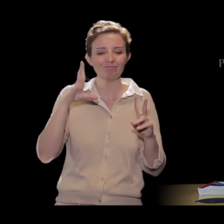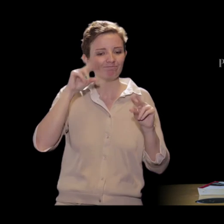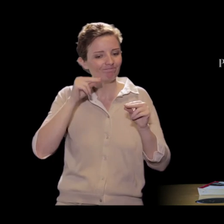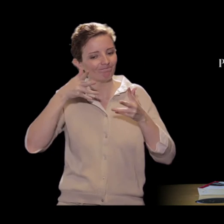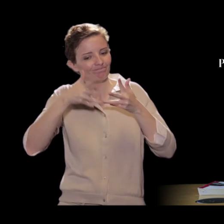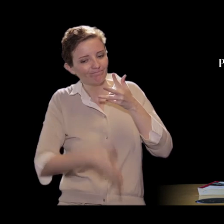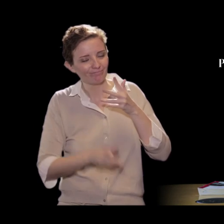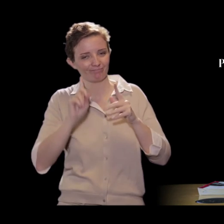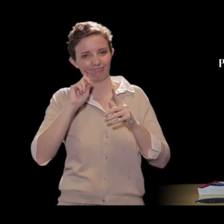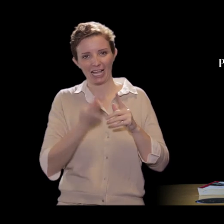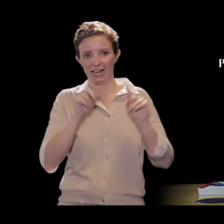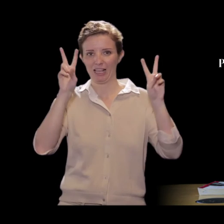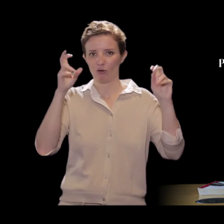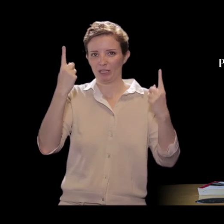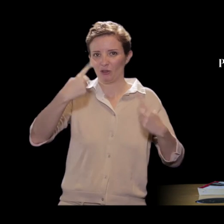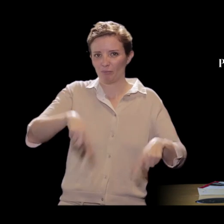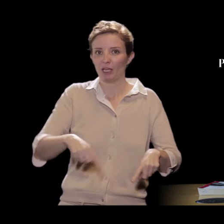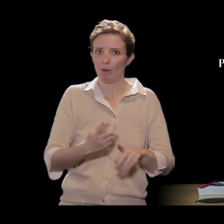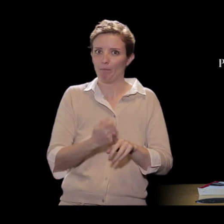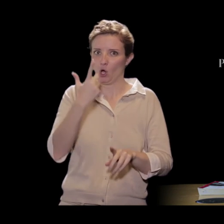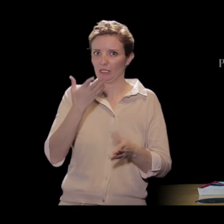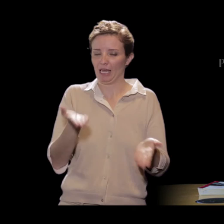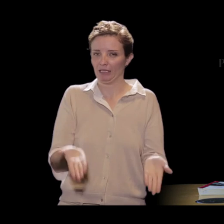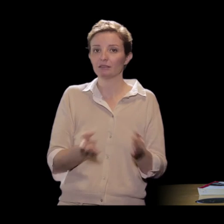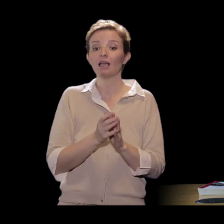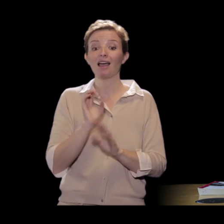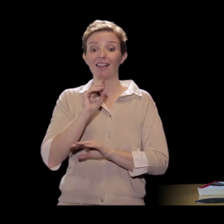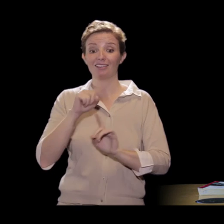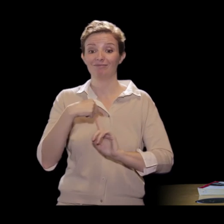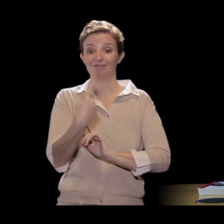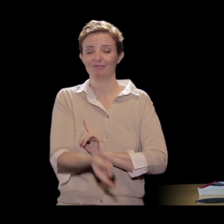per prendere confidenza con questo tema importante della matematica.